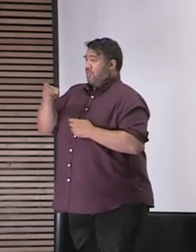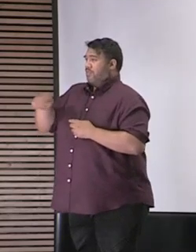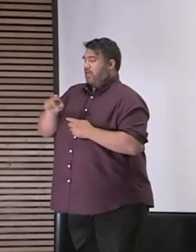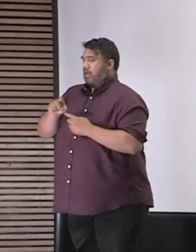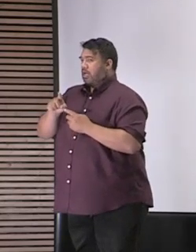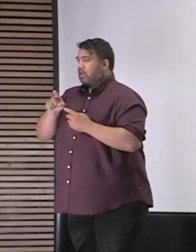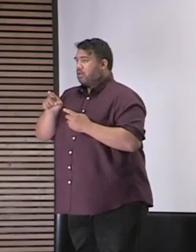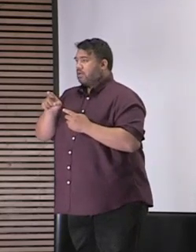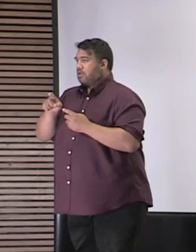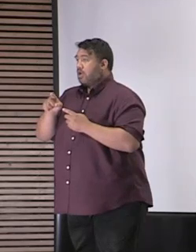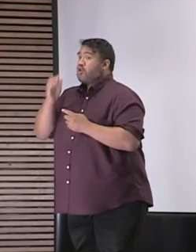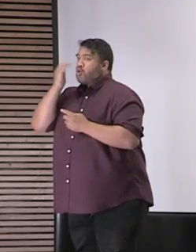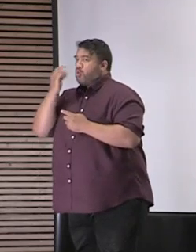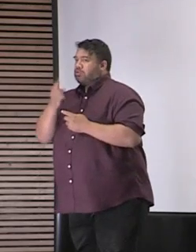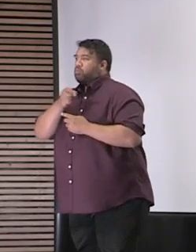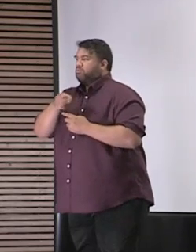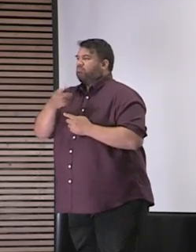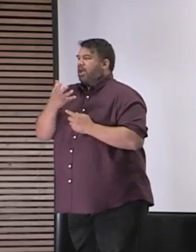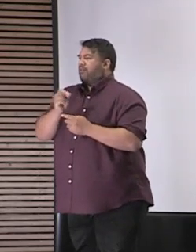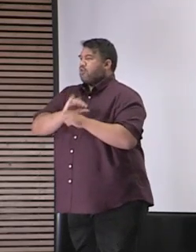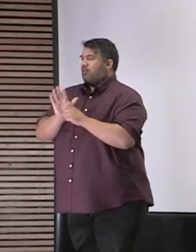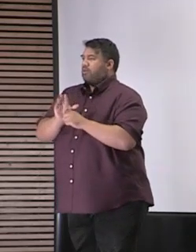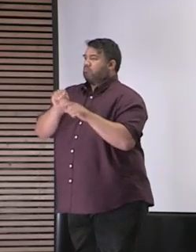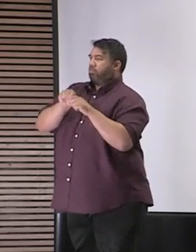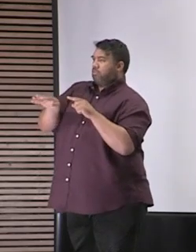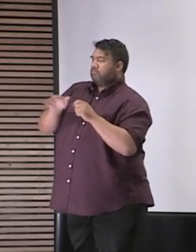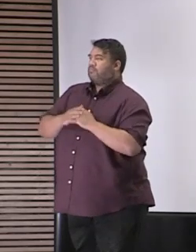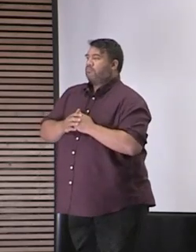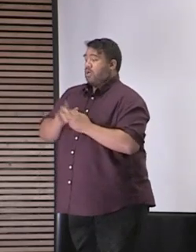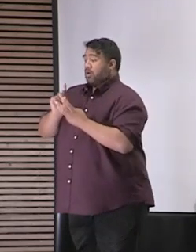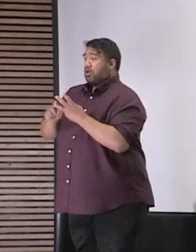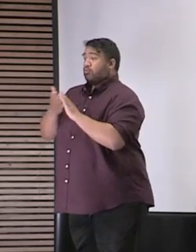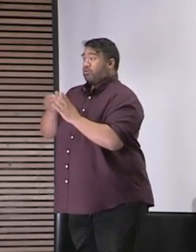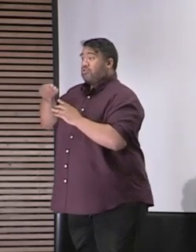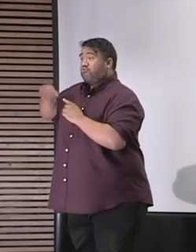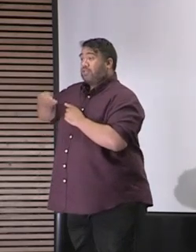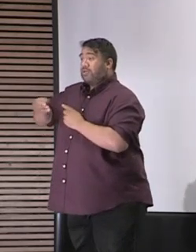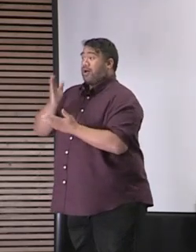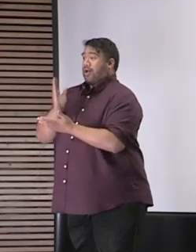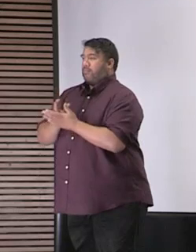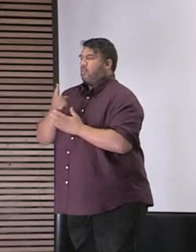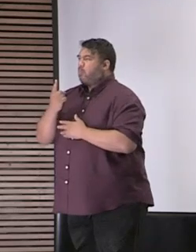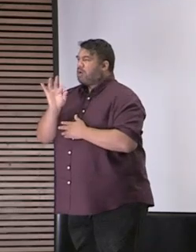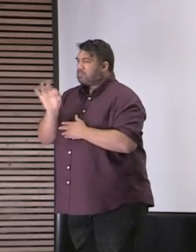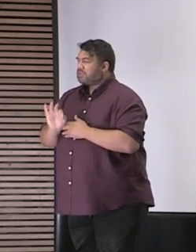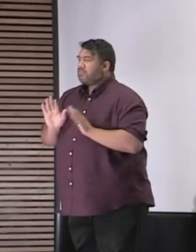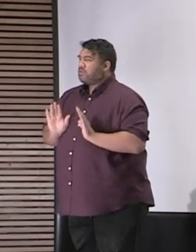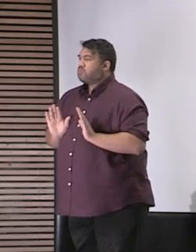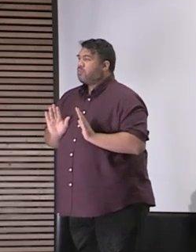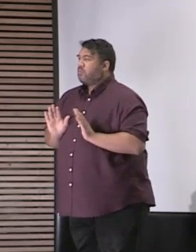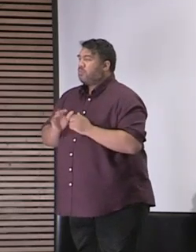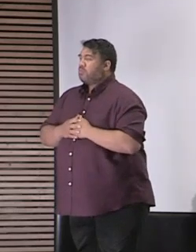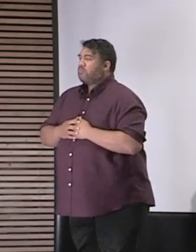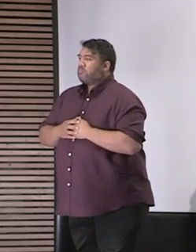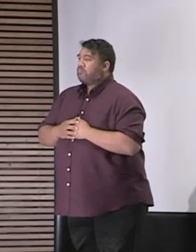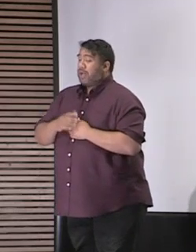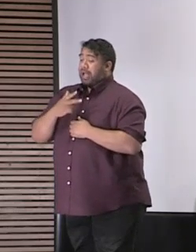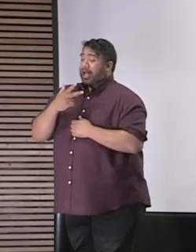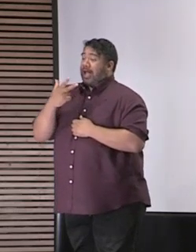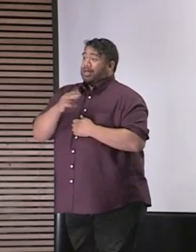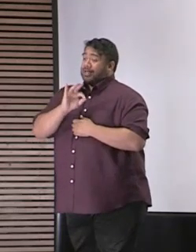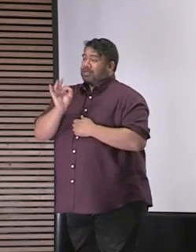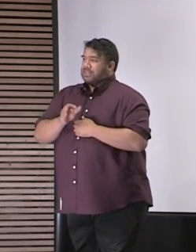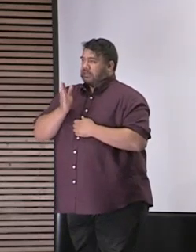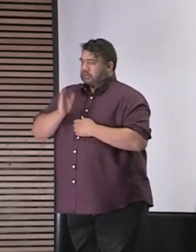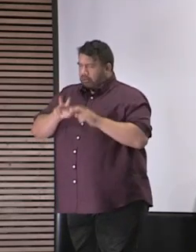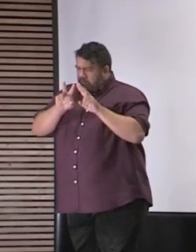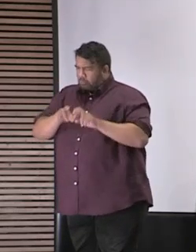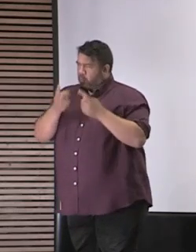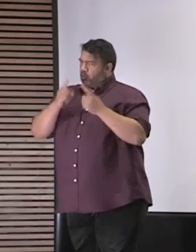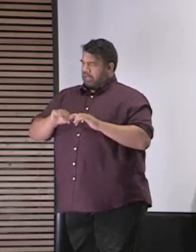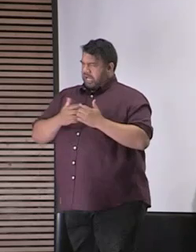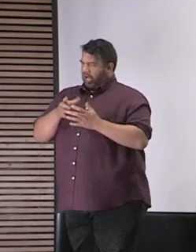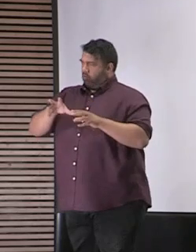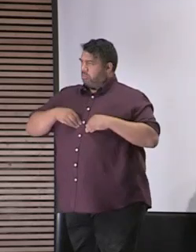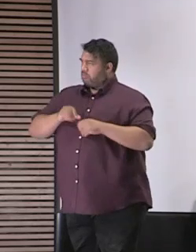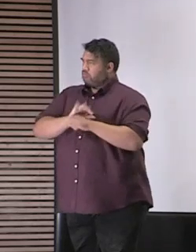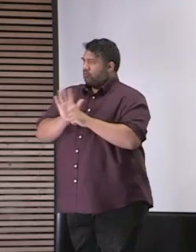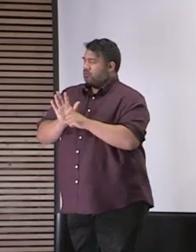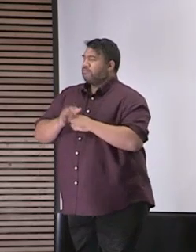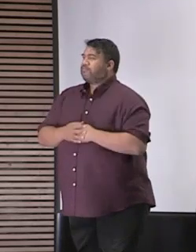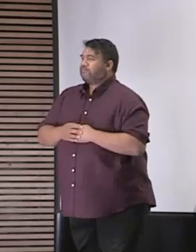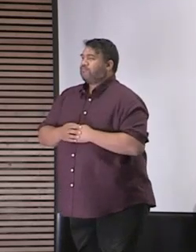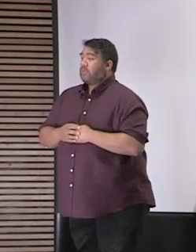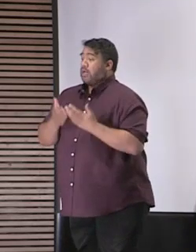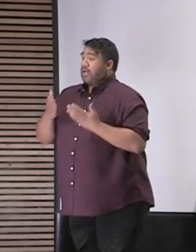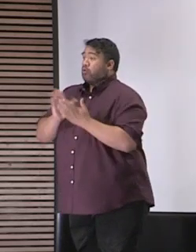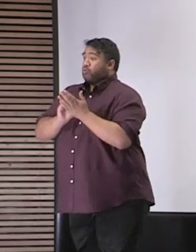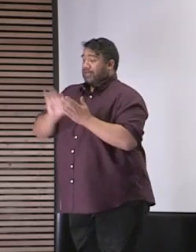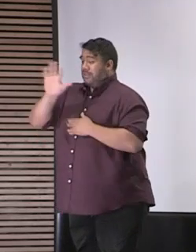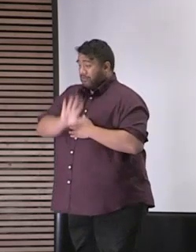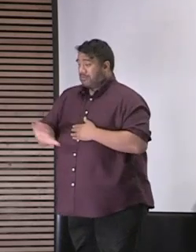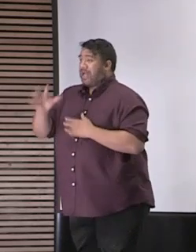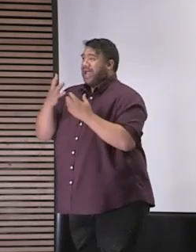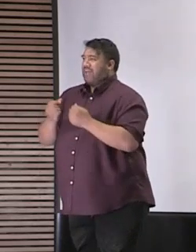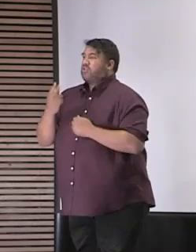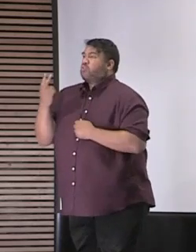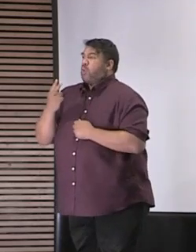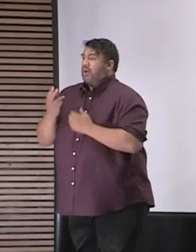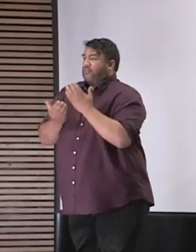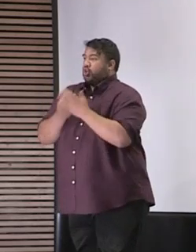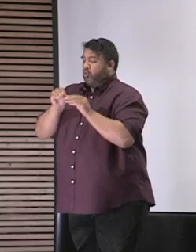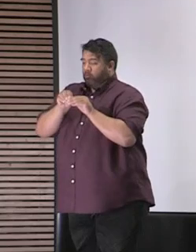internacional claro. Otro 36%